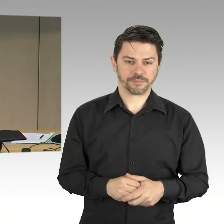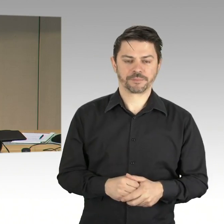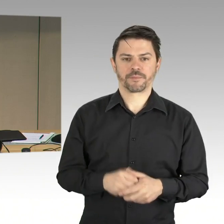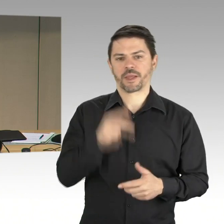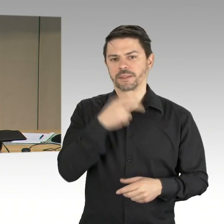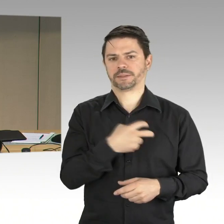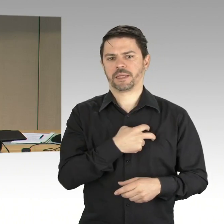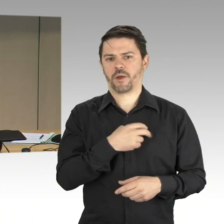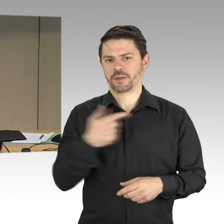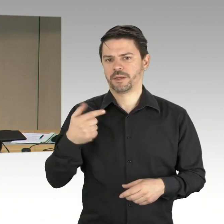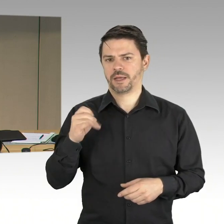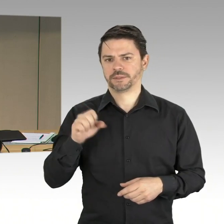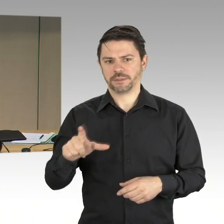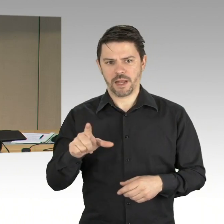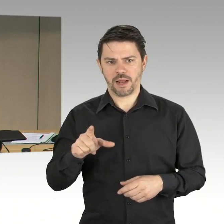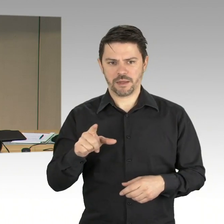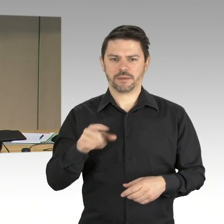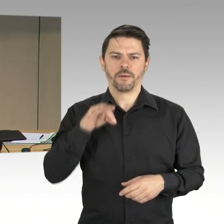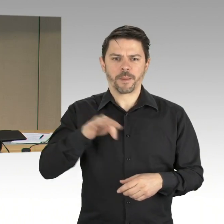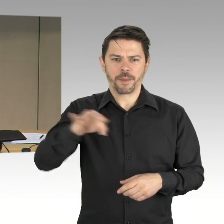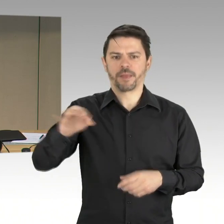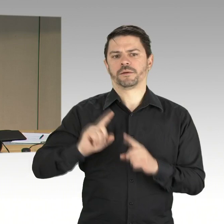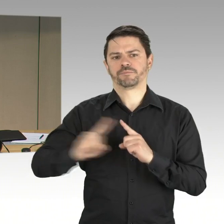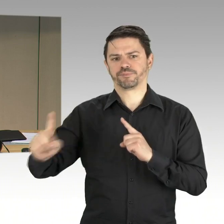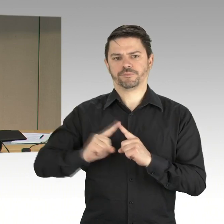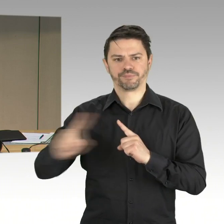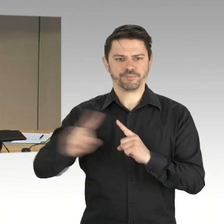an der Plenarsitzung teilnehmen. Frau Senatorin Pop